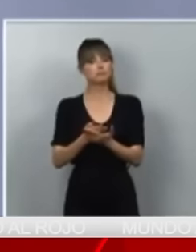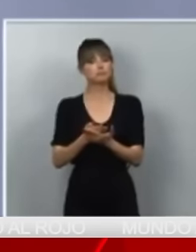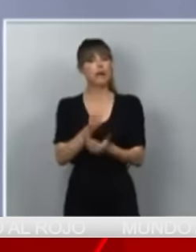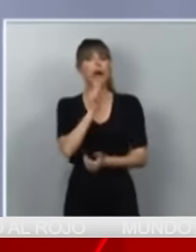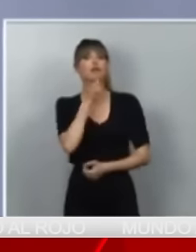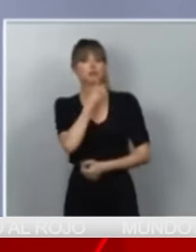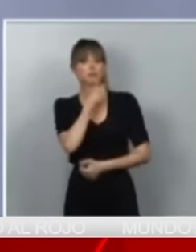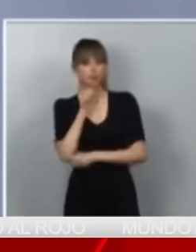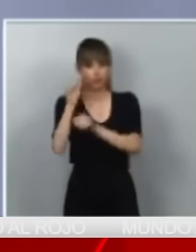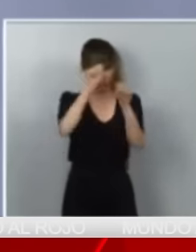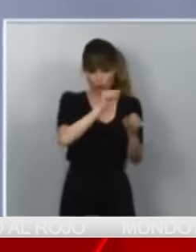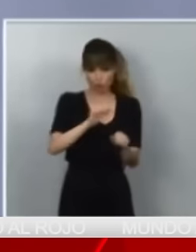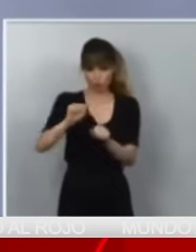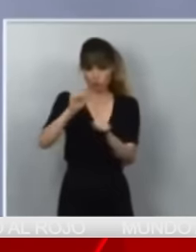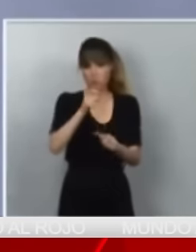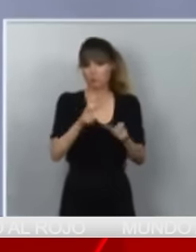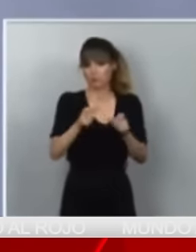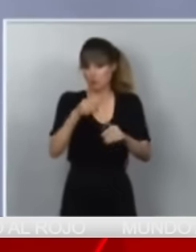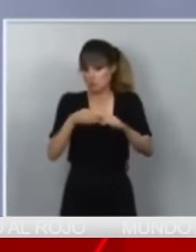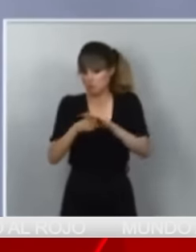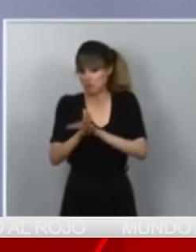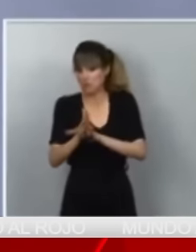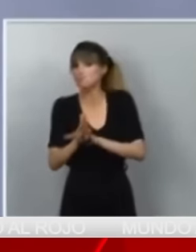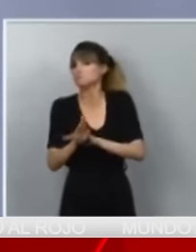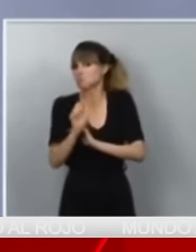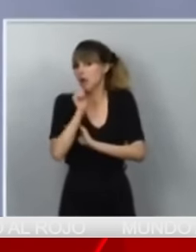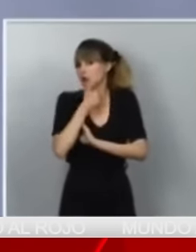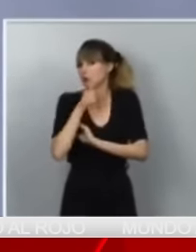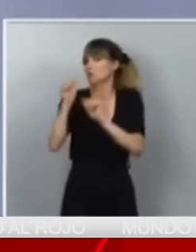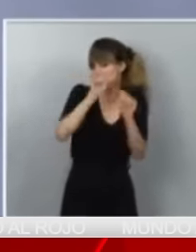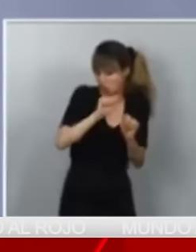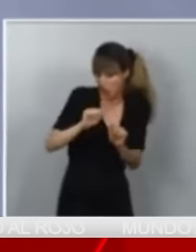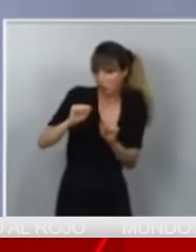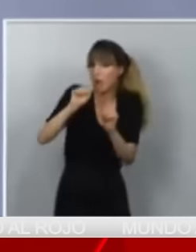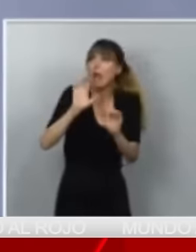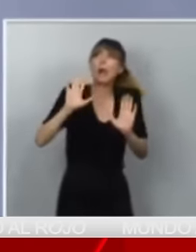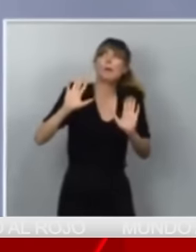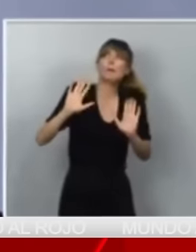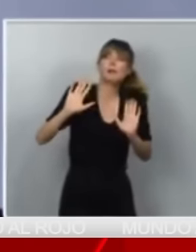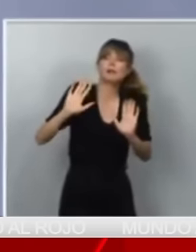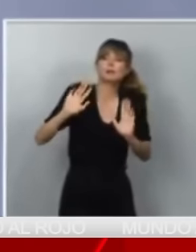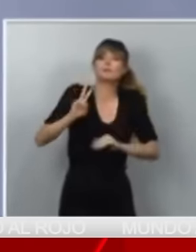de aquel que se está identificando pero que eh tiene como resultado con la colaboración